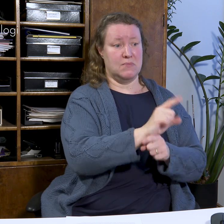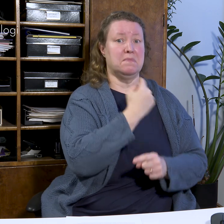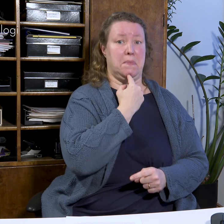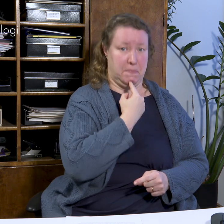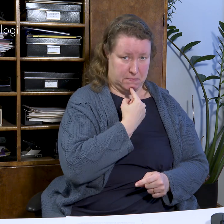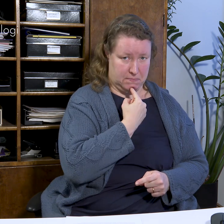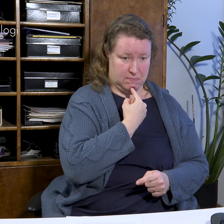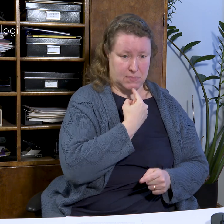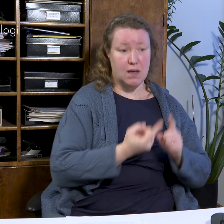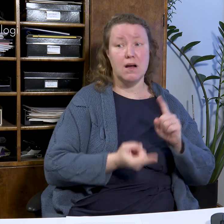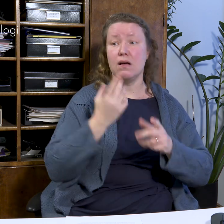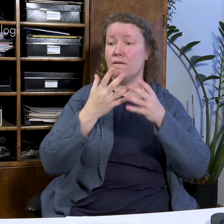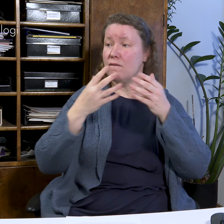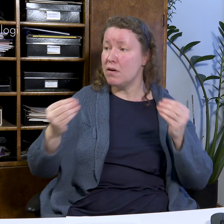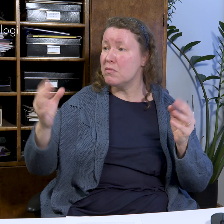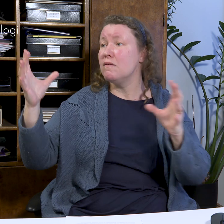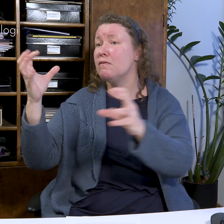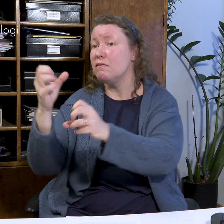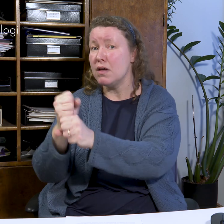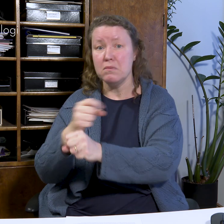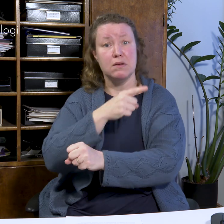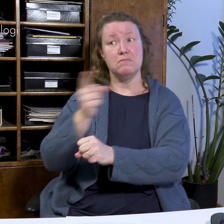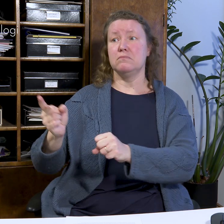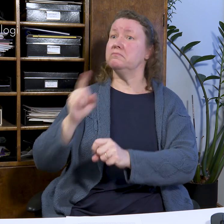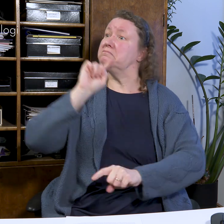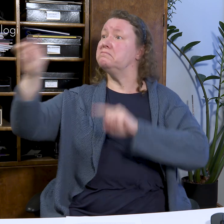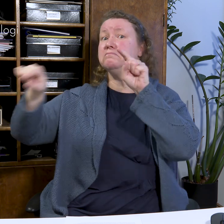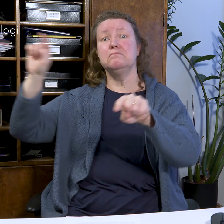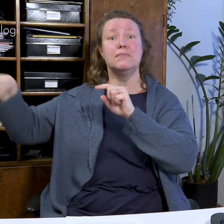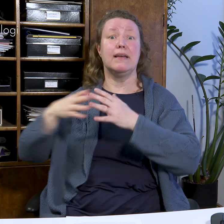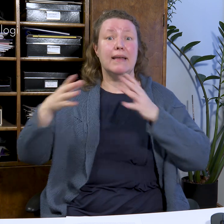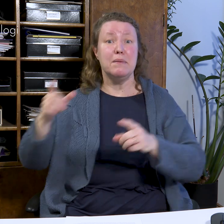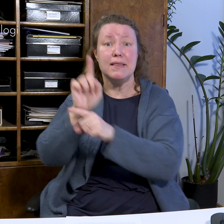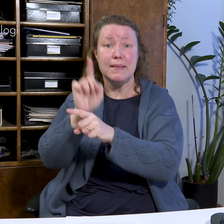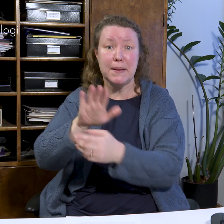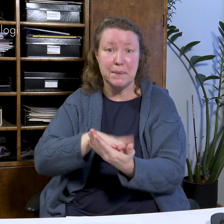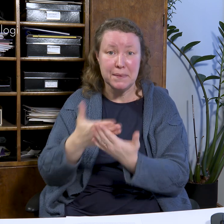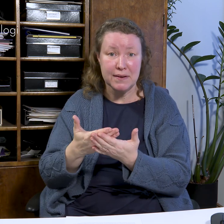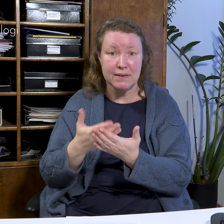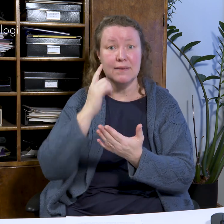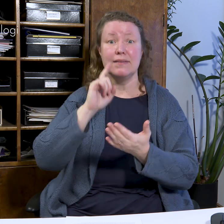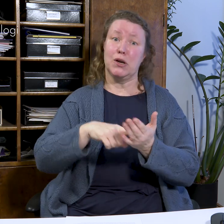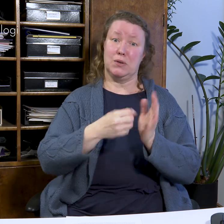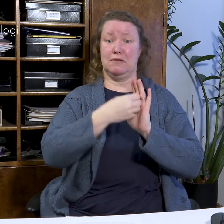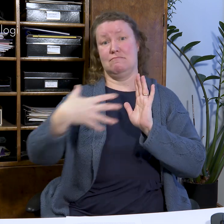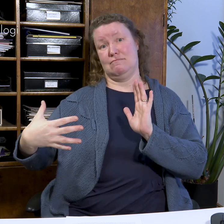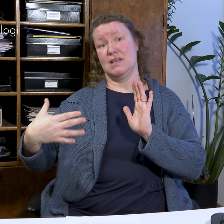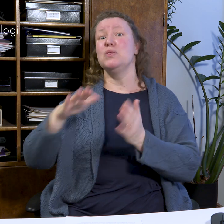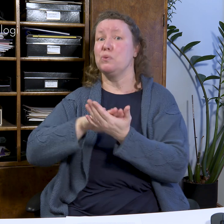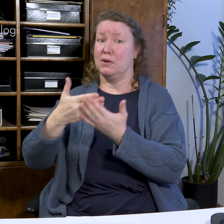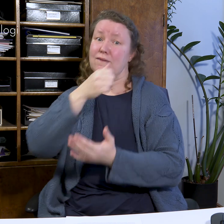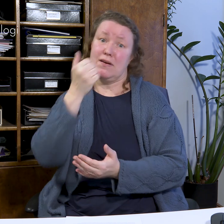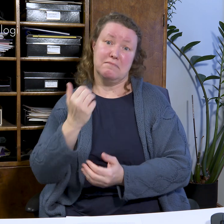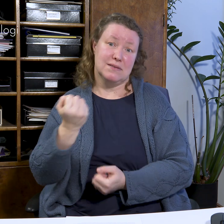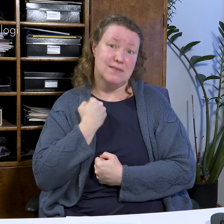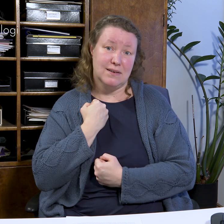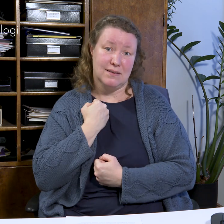miksi tulkkia on ollut vaikeampi saada keväästä lähtien.